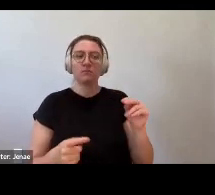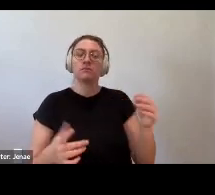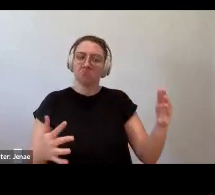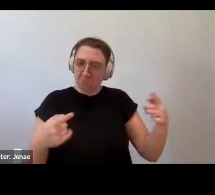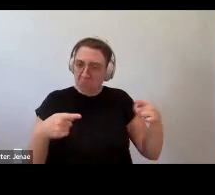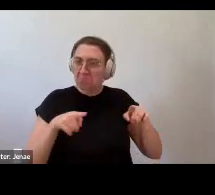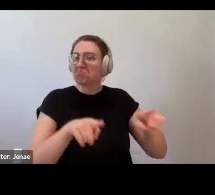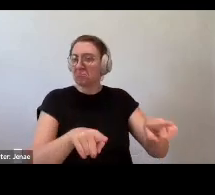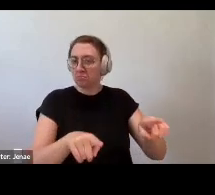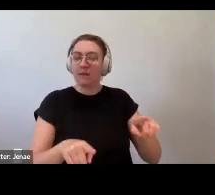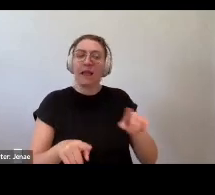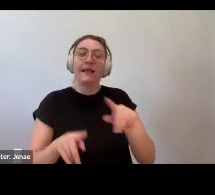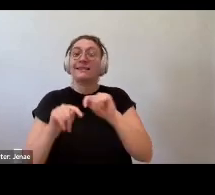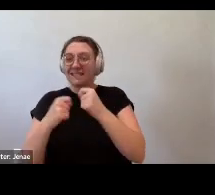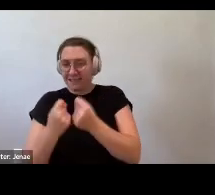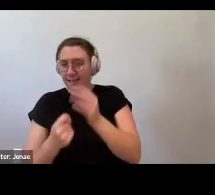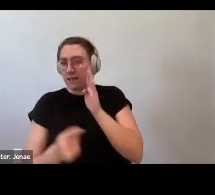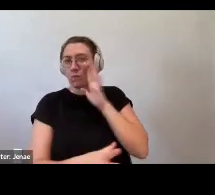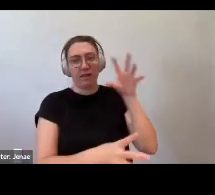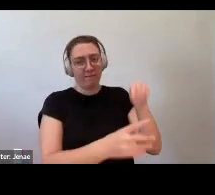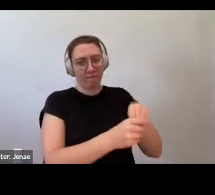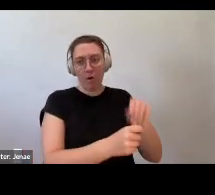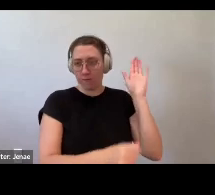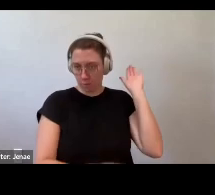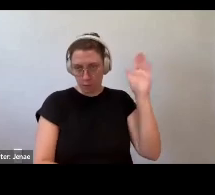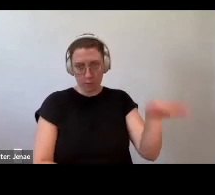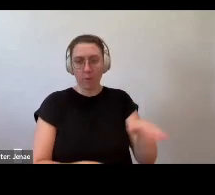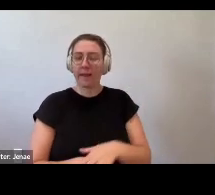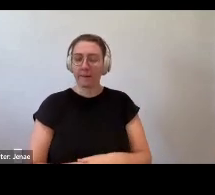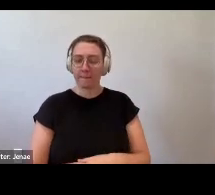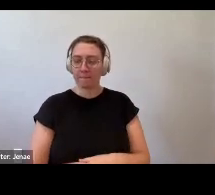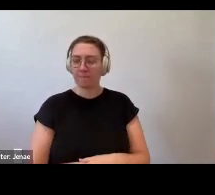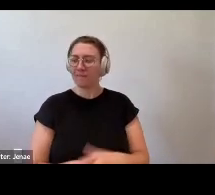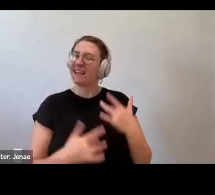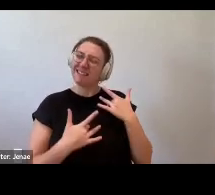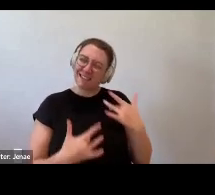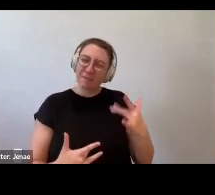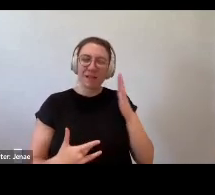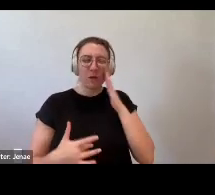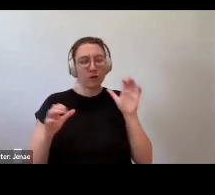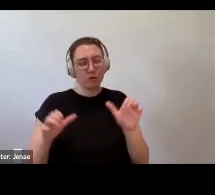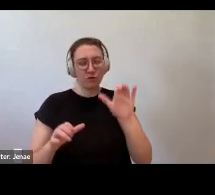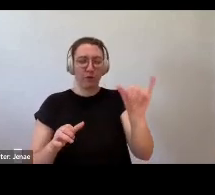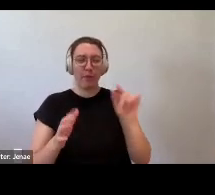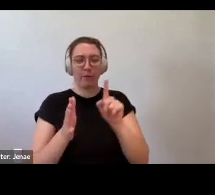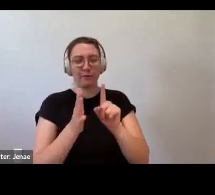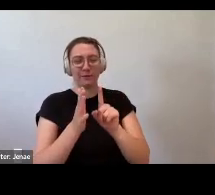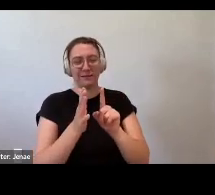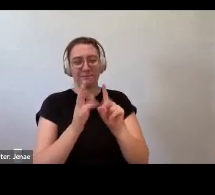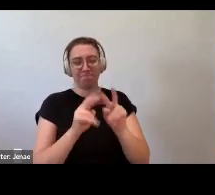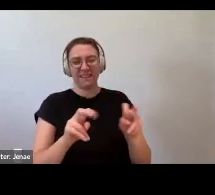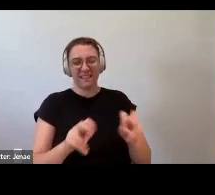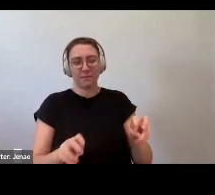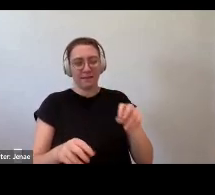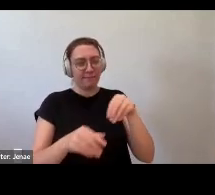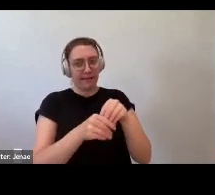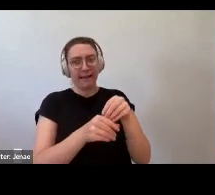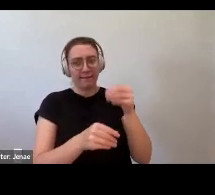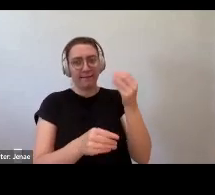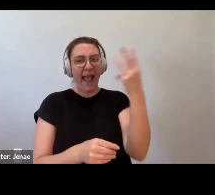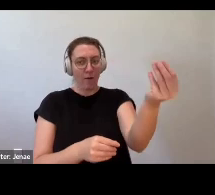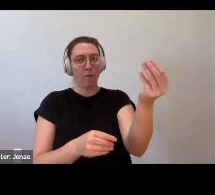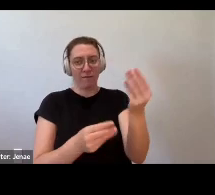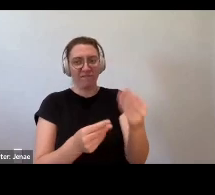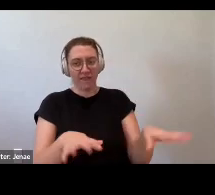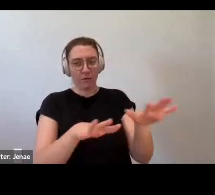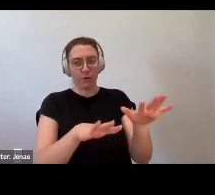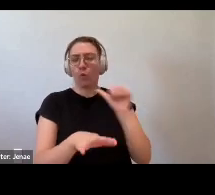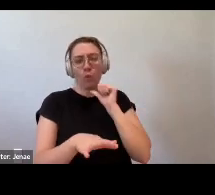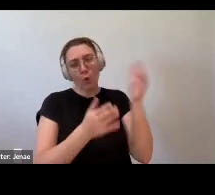momento. Normalmente, realizamos estas evaluaciones en el campo. No traemos a ningún estudiante al campus